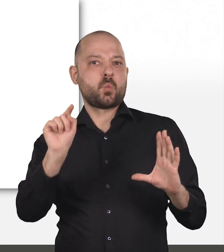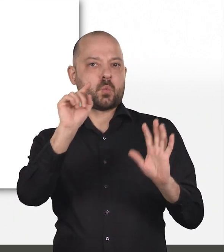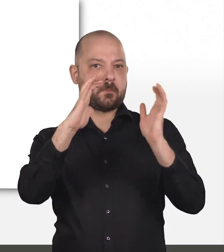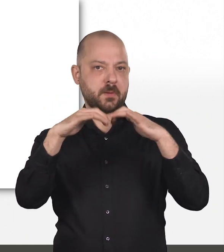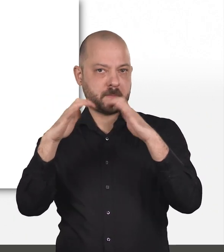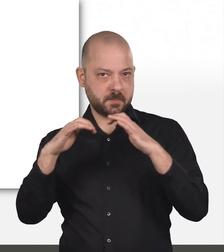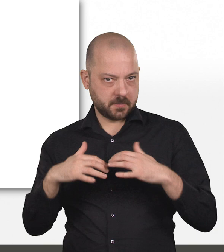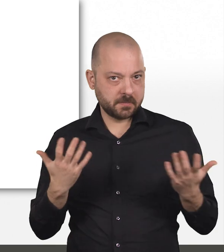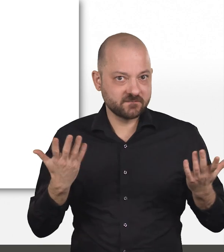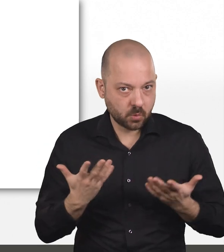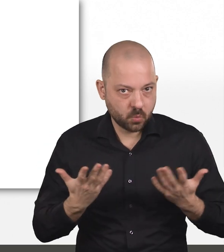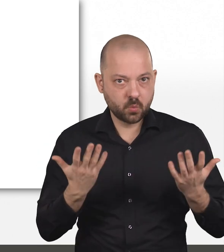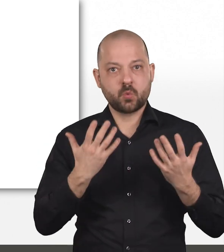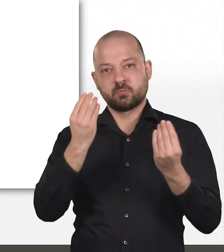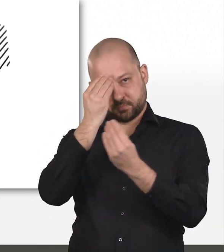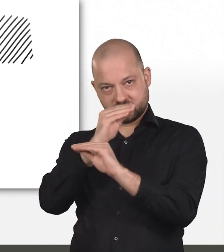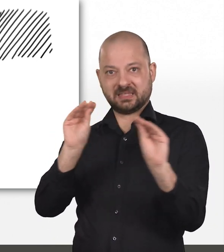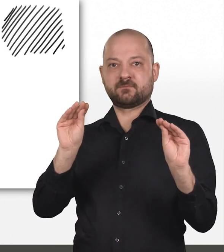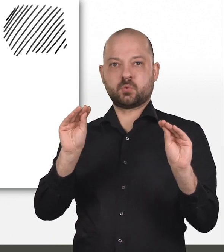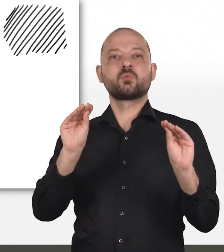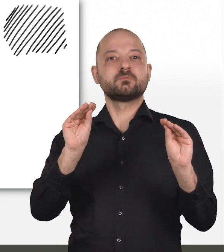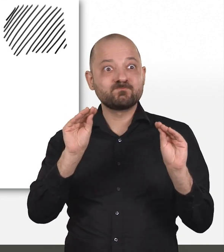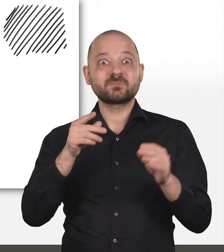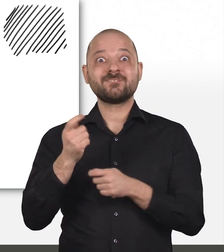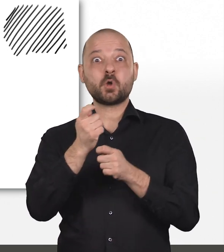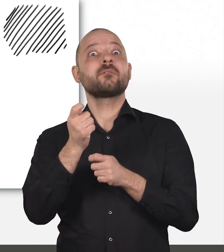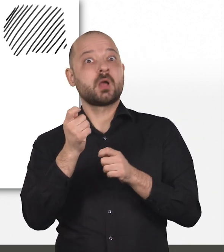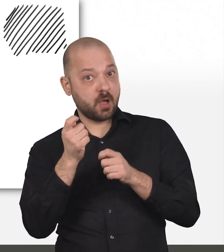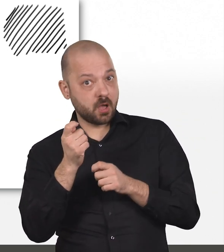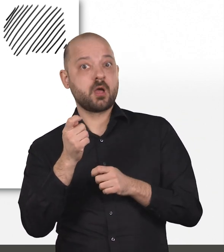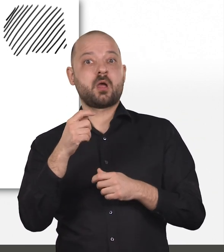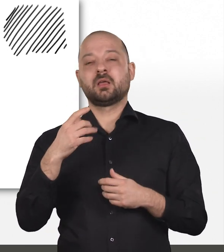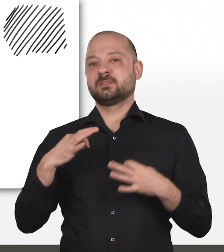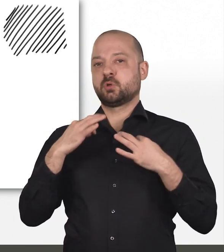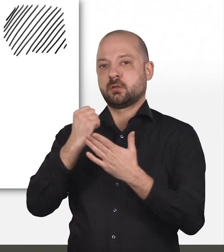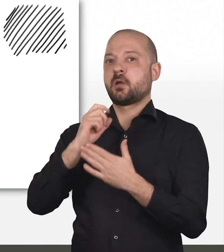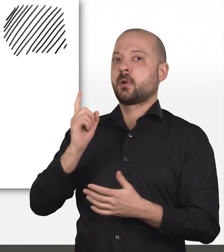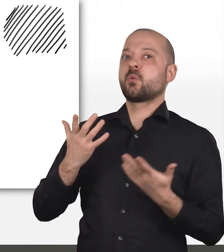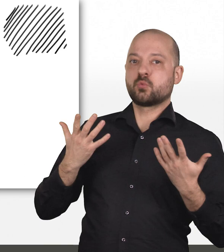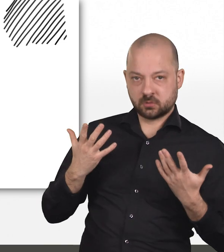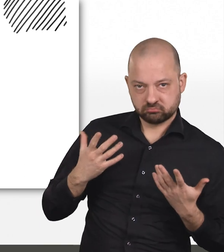von einem Ausfall betroffen wären. Auf dieser Grundlage entwickeln Feuerwehr und das Gesundheitsamt Lösungen,